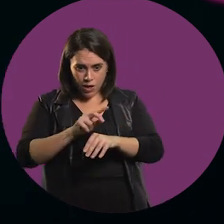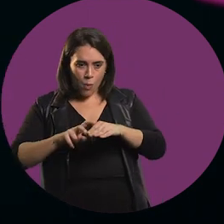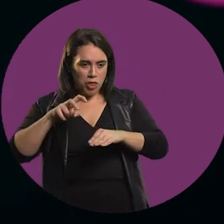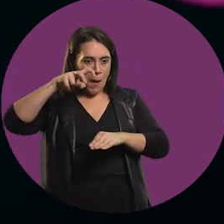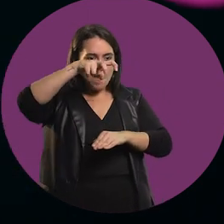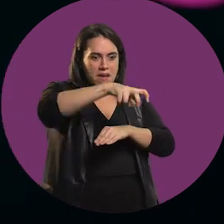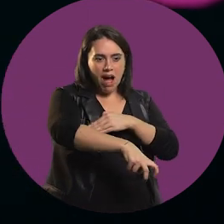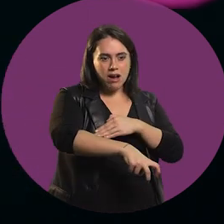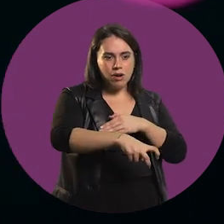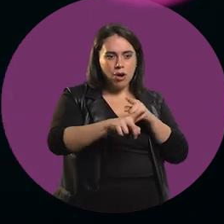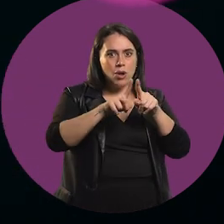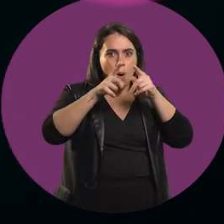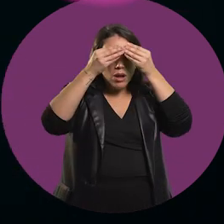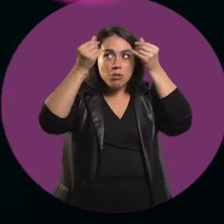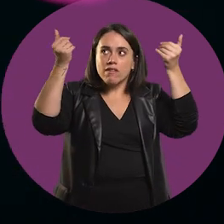y bajo, y no sé qué pasó.